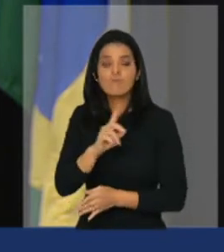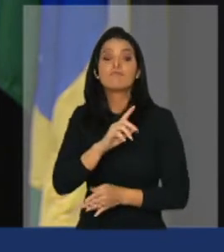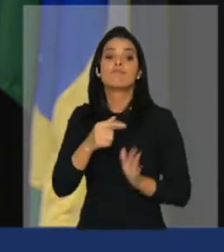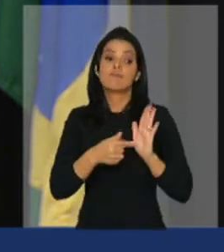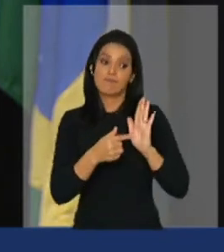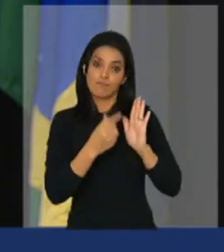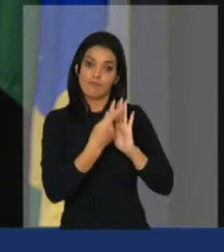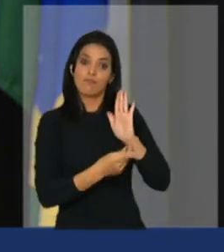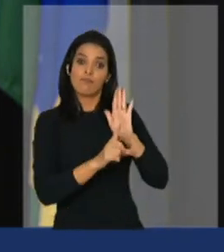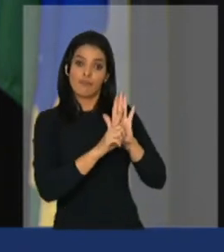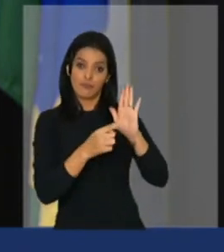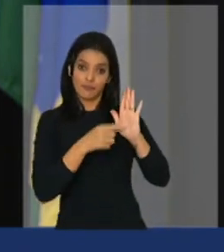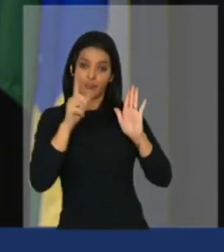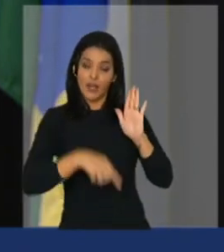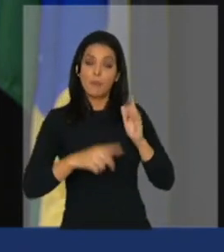É PAPEL DE UM MINISTRO, ESTÁ FAZENDO ESTE TIPO DE